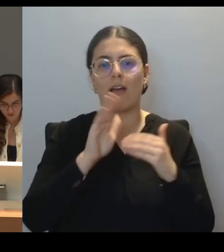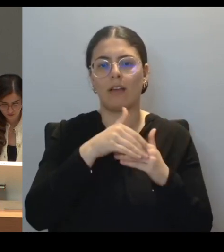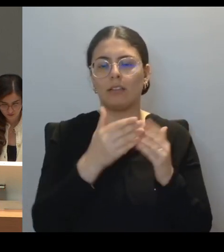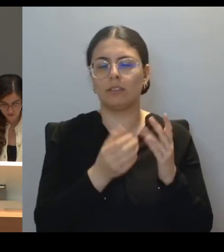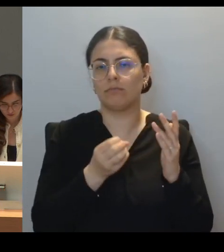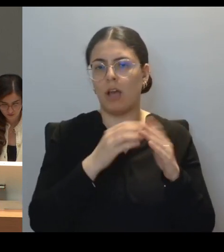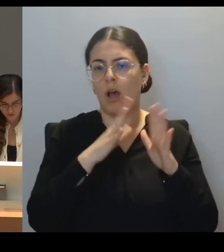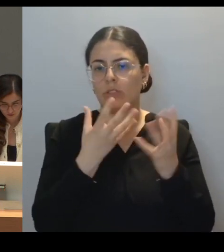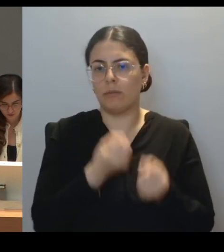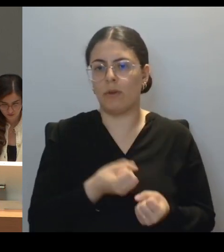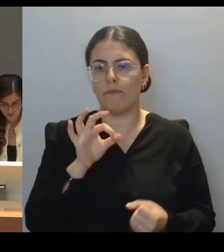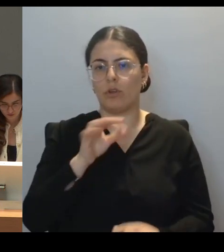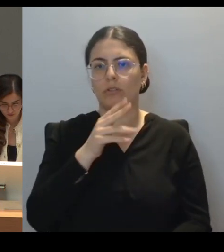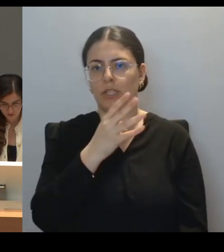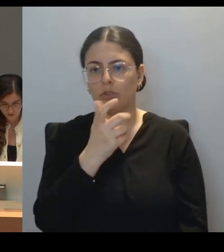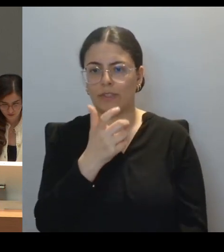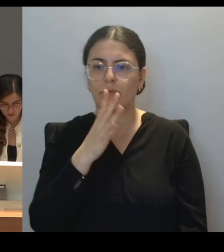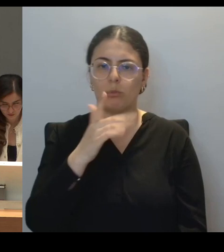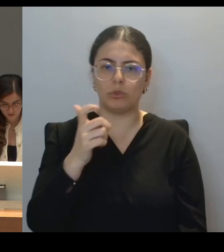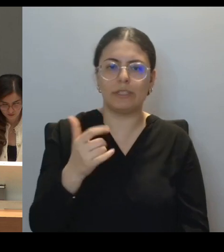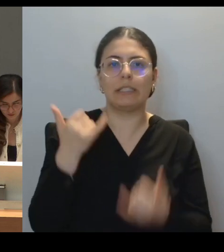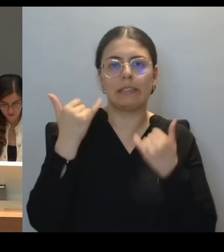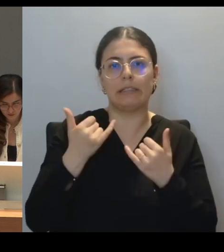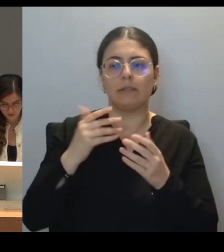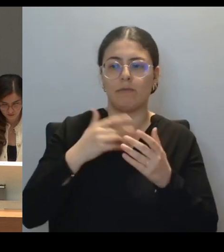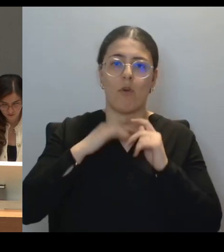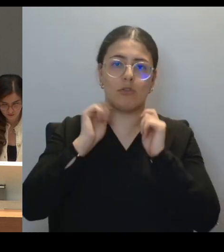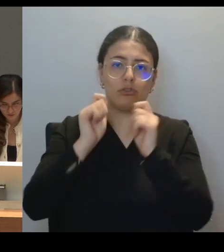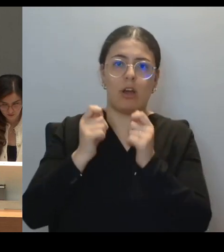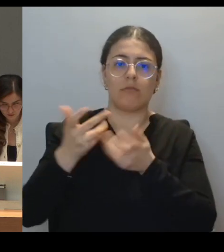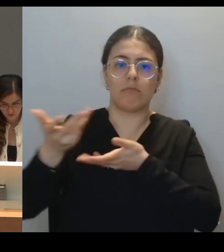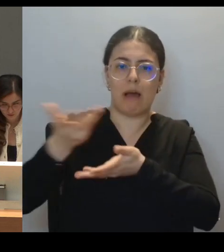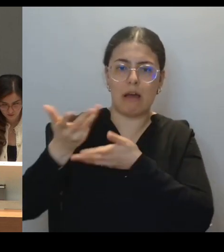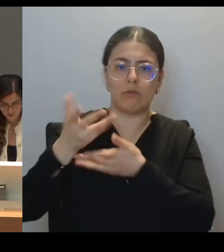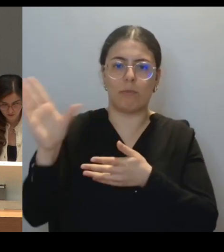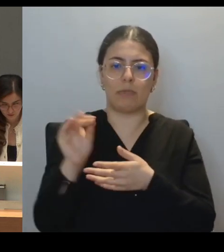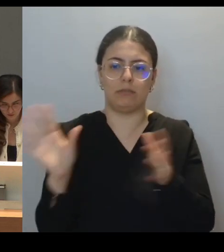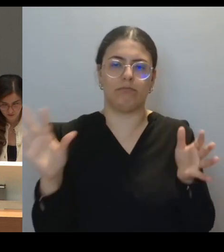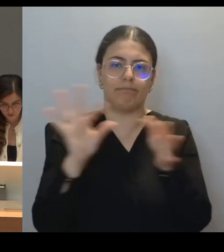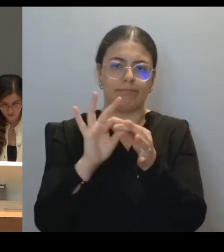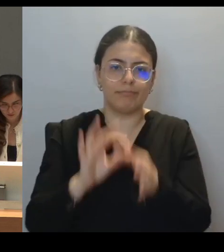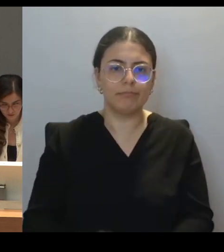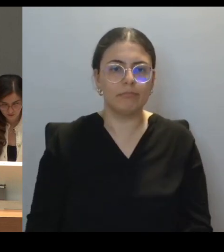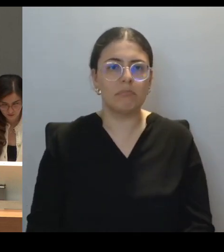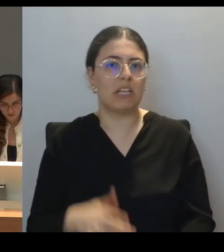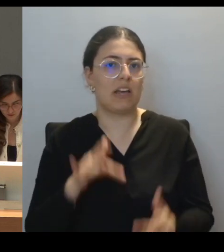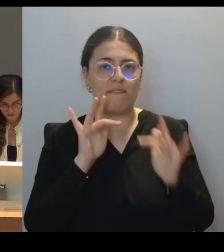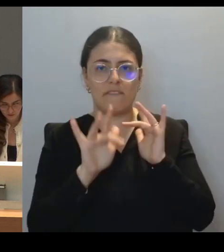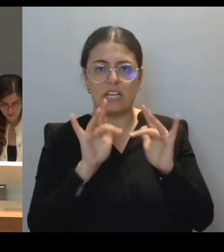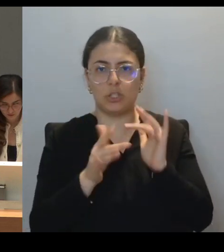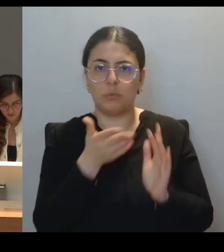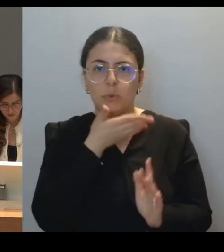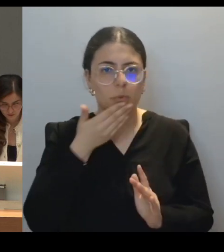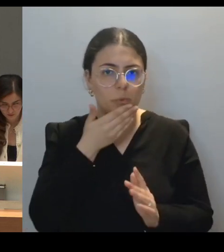miteinander zu verbinden. Widerspruch höre ich dazu nicht. Eine Beratung ist nicht vorgesehen. Der Hauptausschuss empfiehlt gemäß der